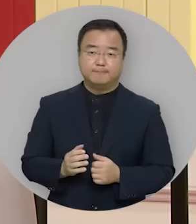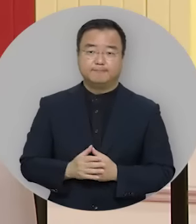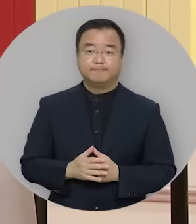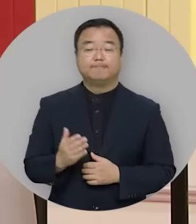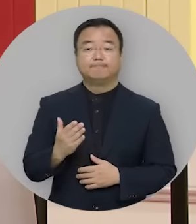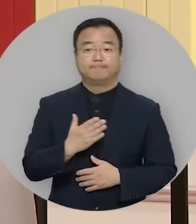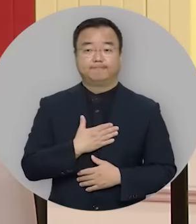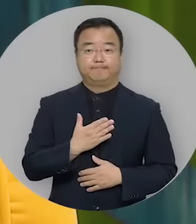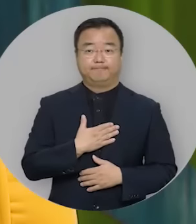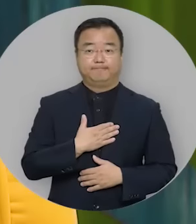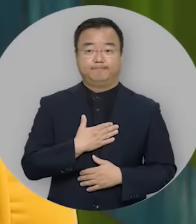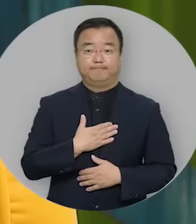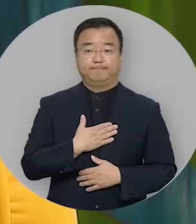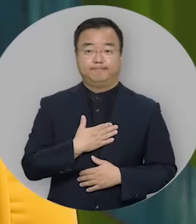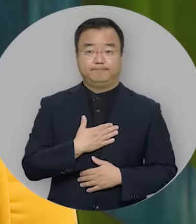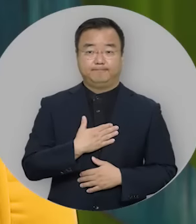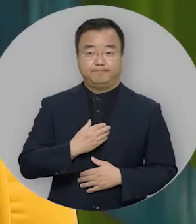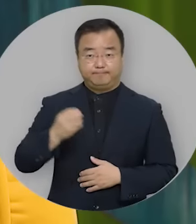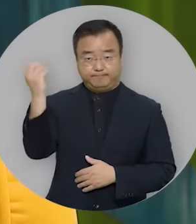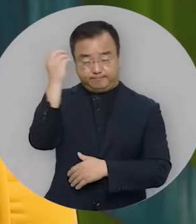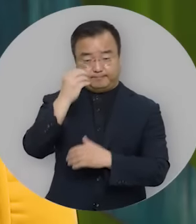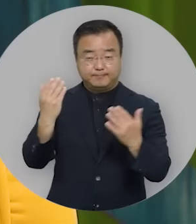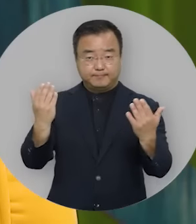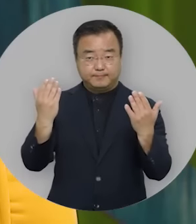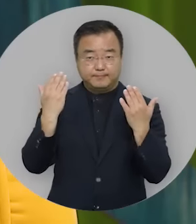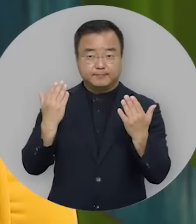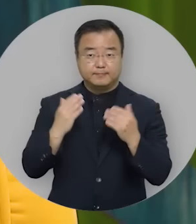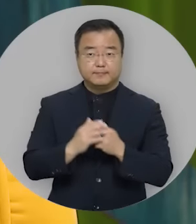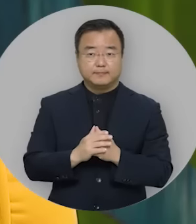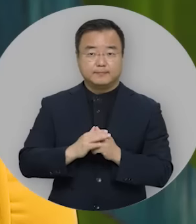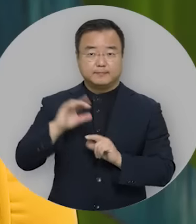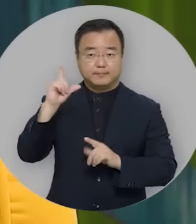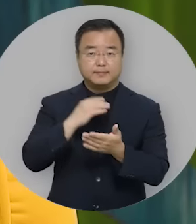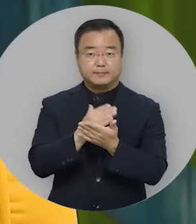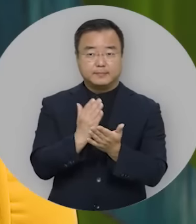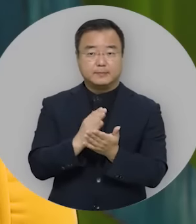그러면 저는 우리 대구이룸고등학교가 사실 유형으로 보면